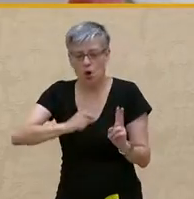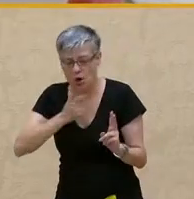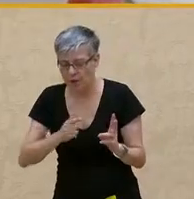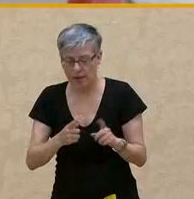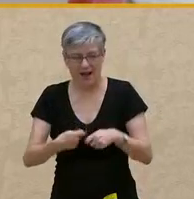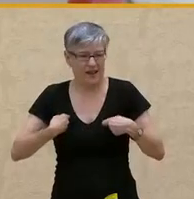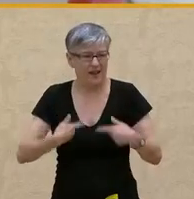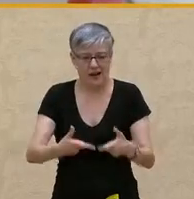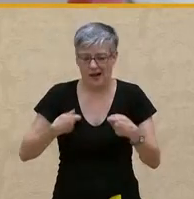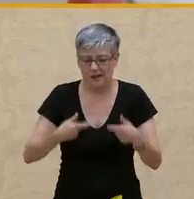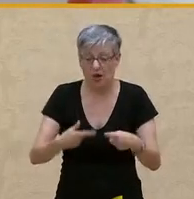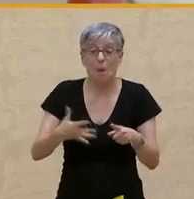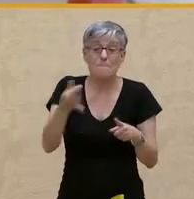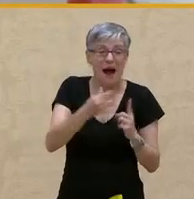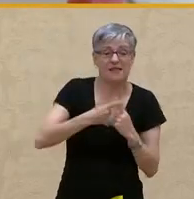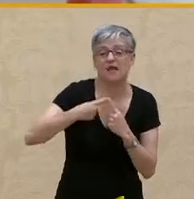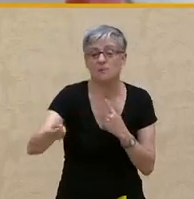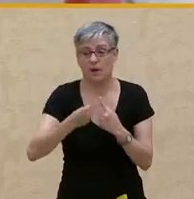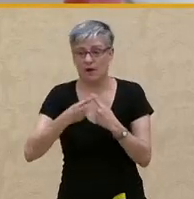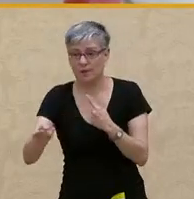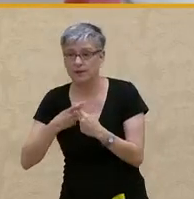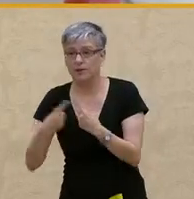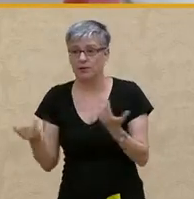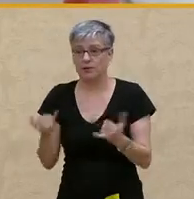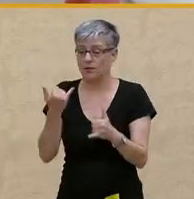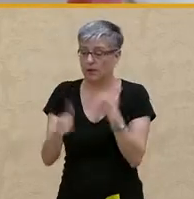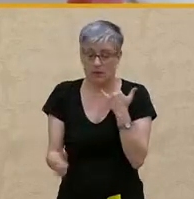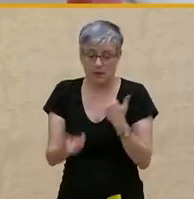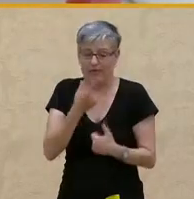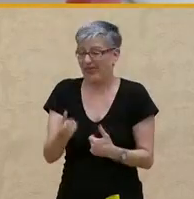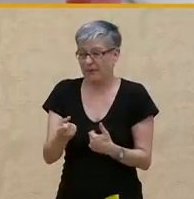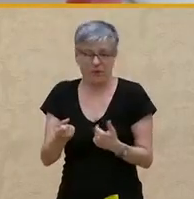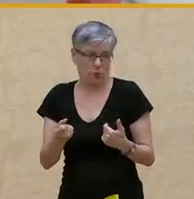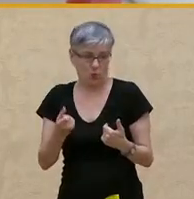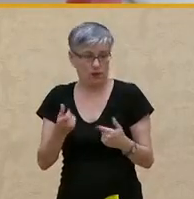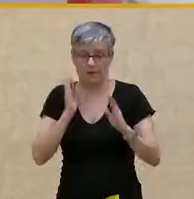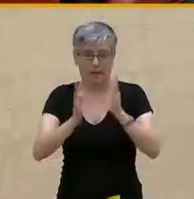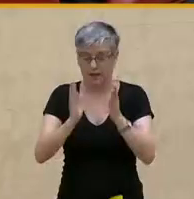gente se tiene que desplazar, con lo cual aumenta el gasto de los niños con síndrome de Charge.